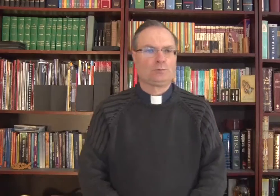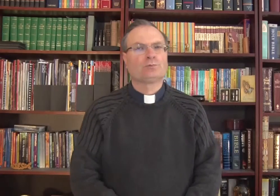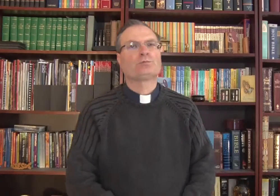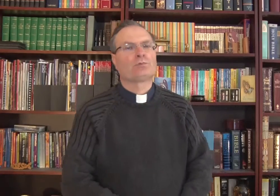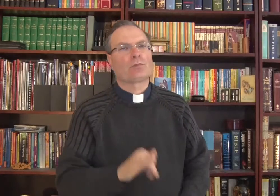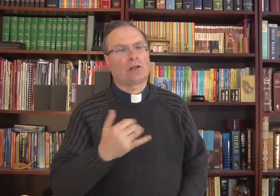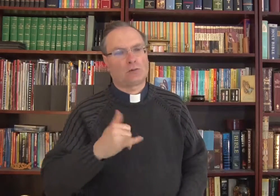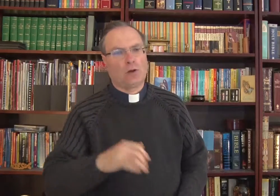Il continuait: